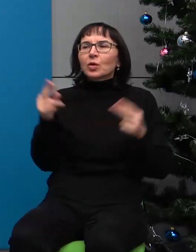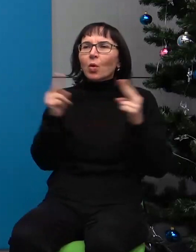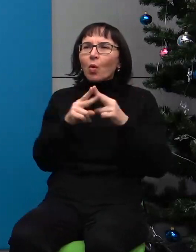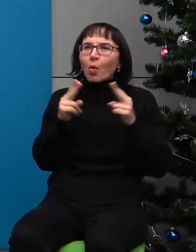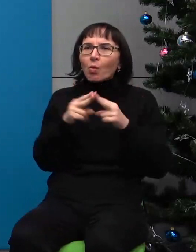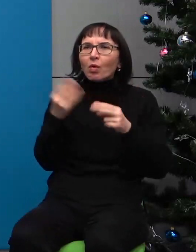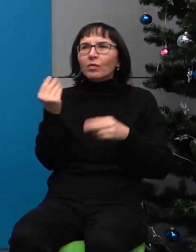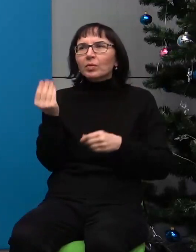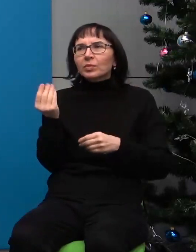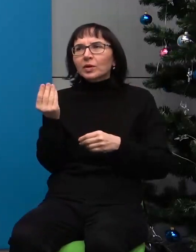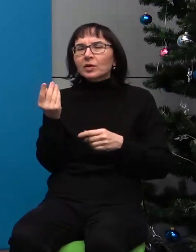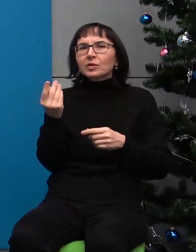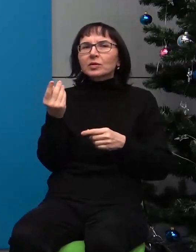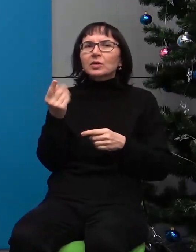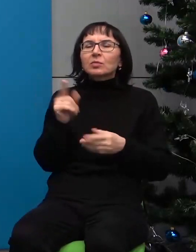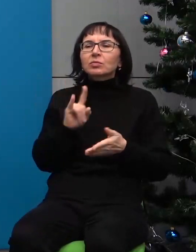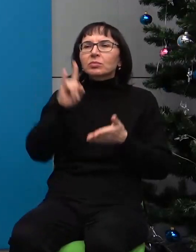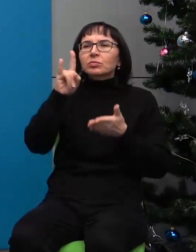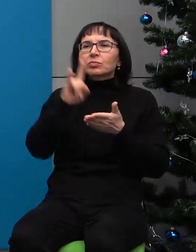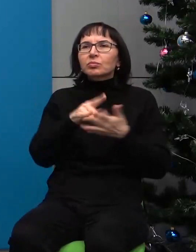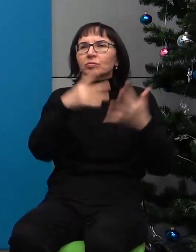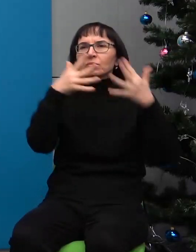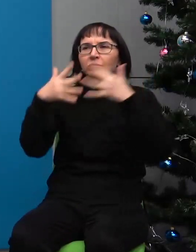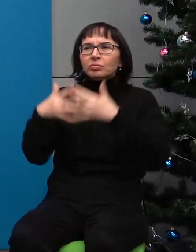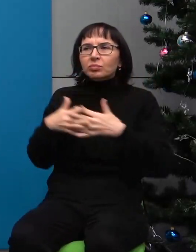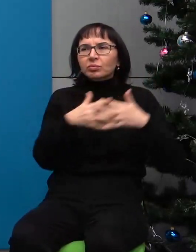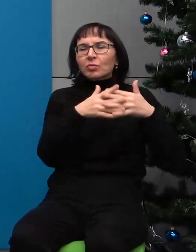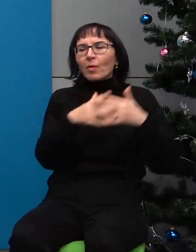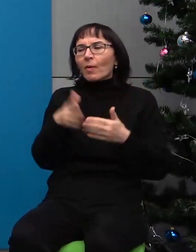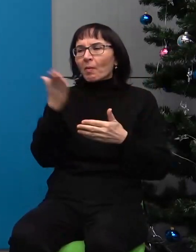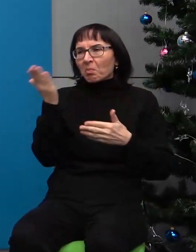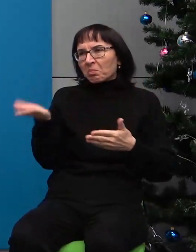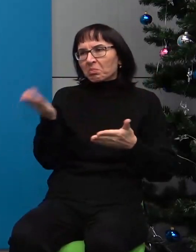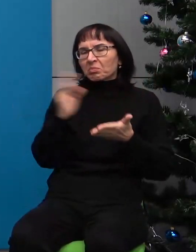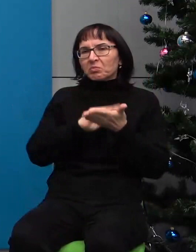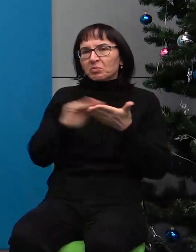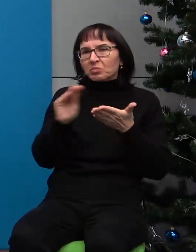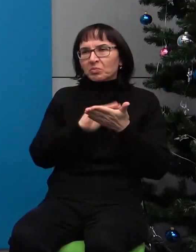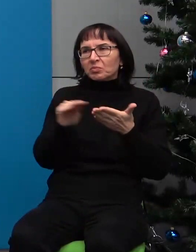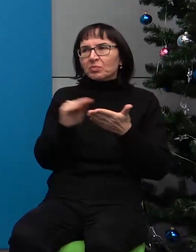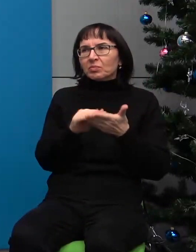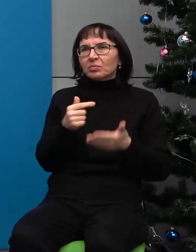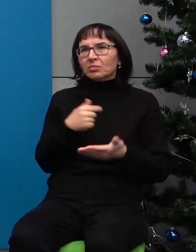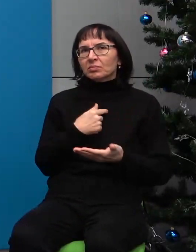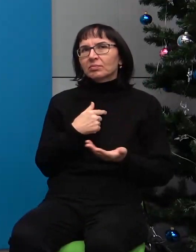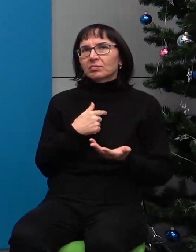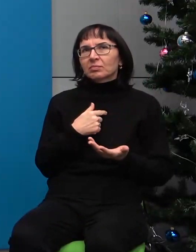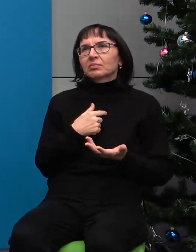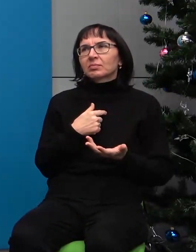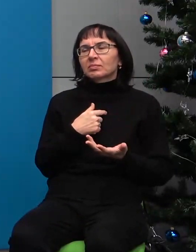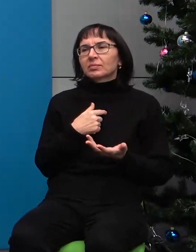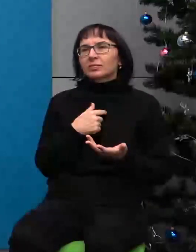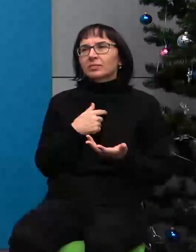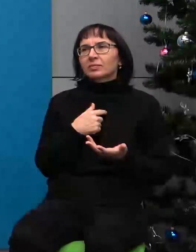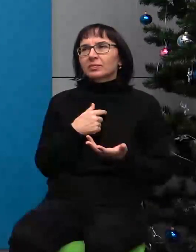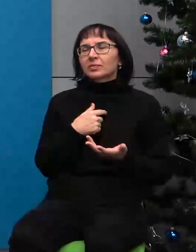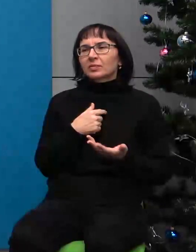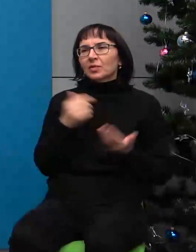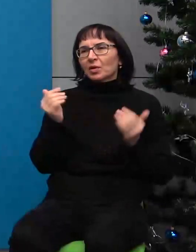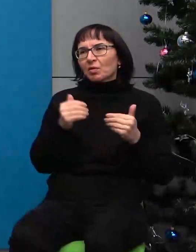umowa, pieniądze, pan leci do Stanów, pan pisze książkę. I to był taki moment, myślę, taki definiujący, jak czasami ktoś mówi,